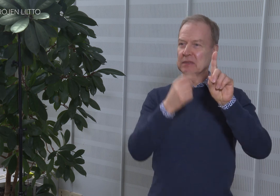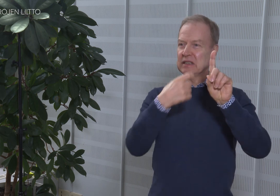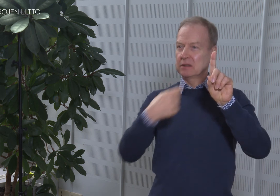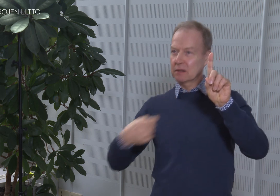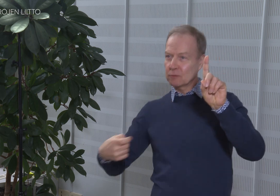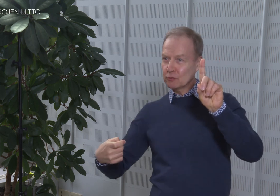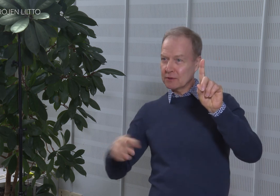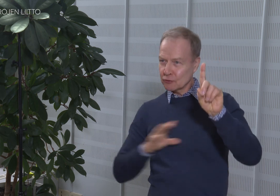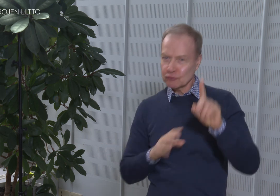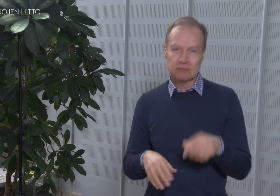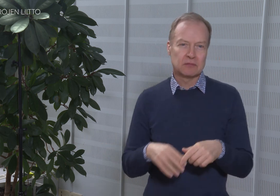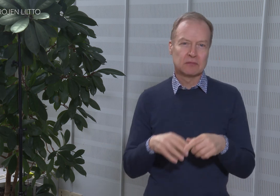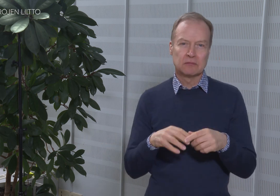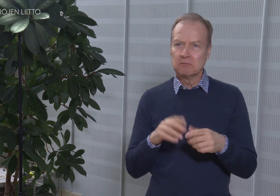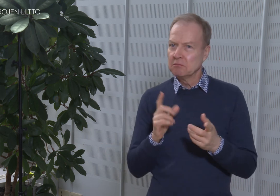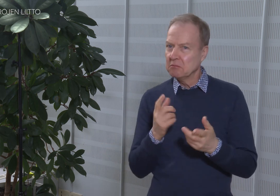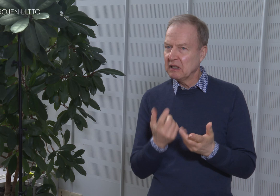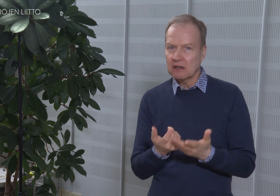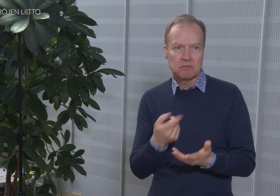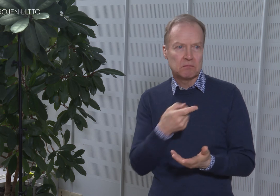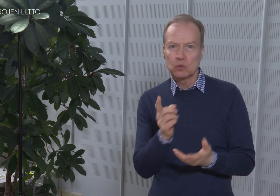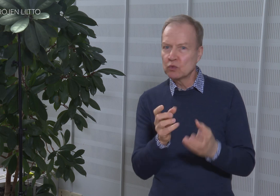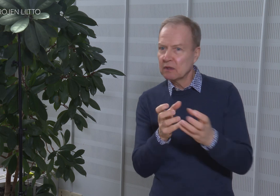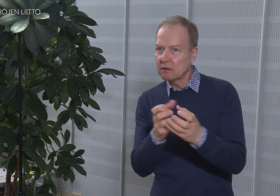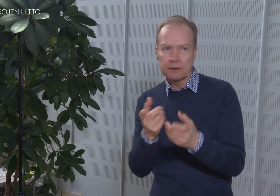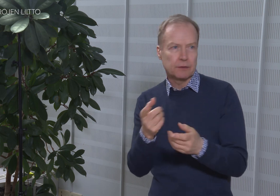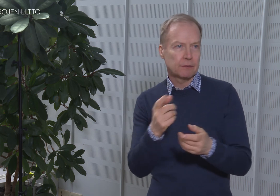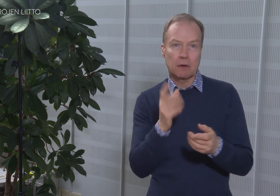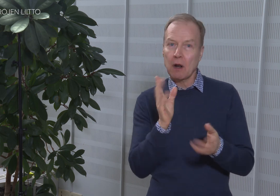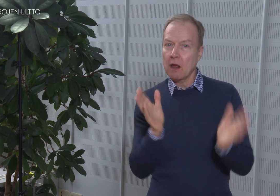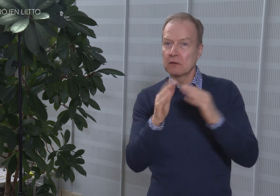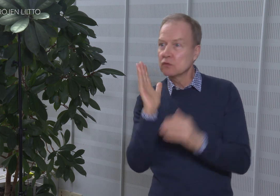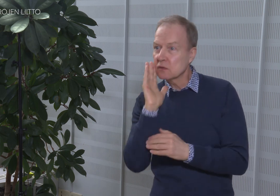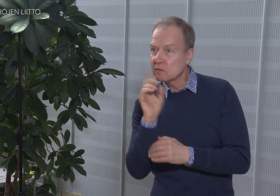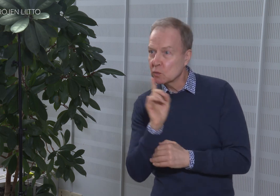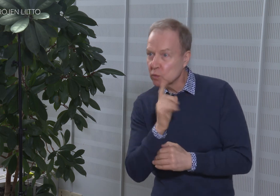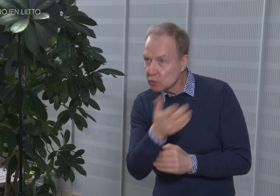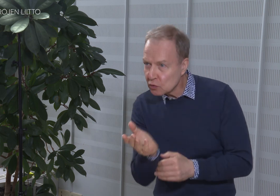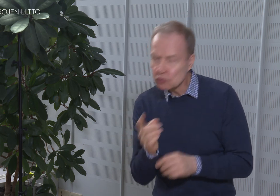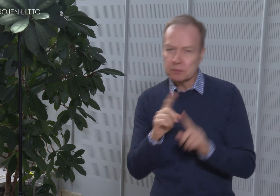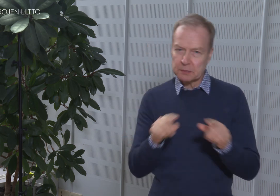kuurojen lasten sisarukset kuin laitoksissa asuvat kuurot.